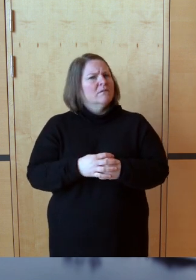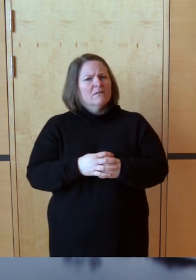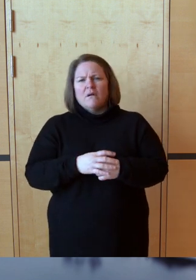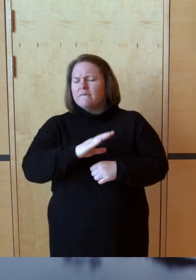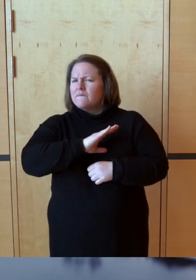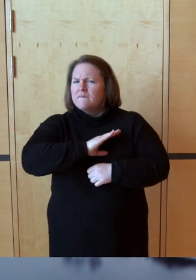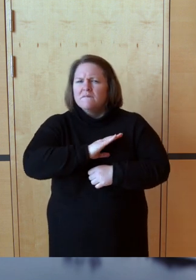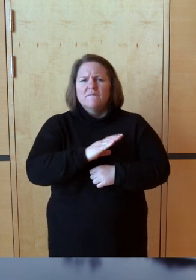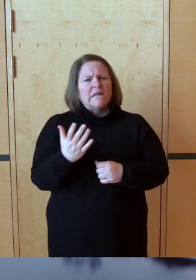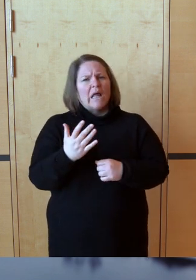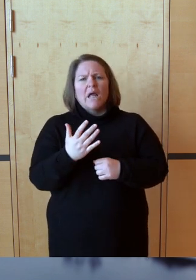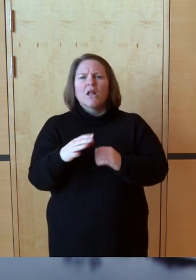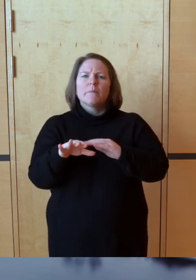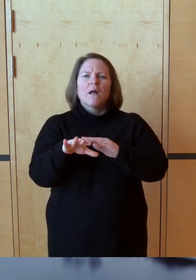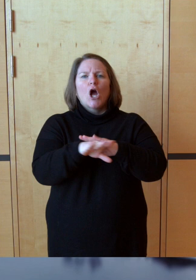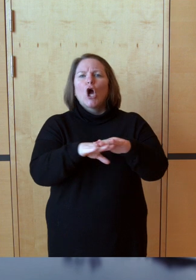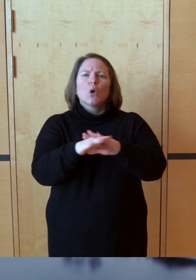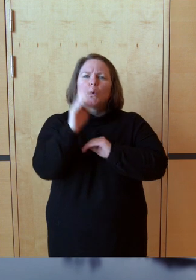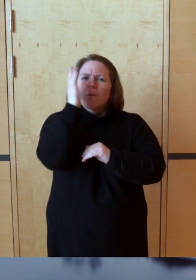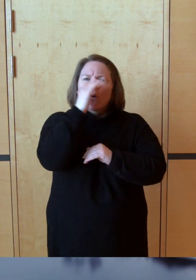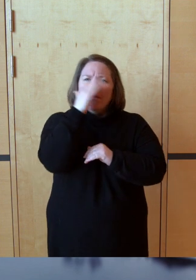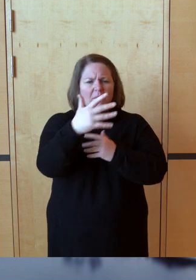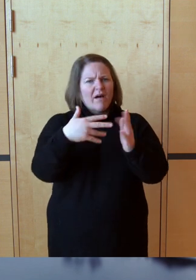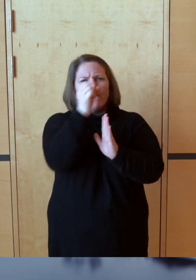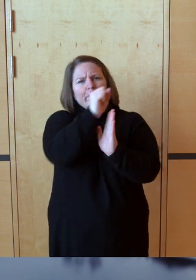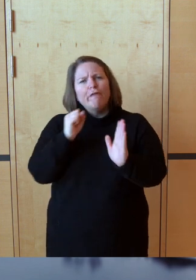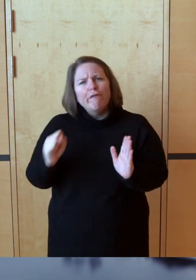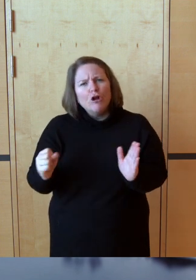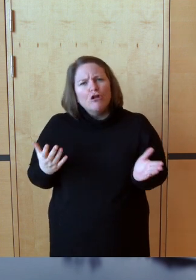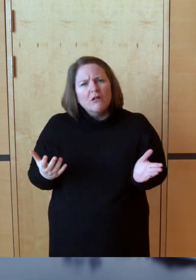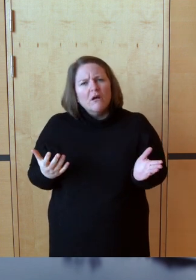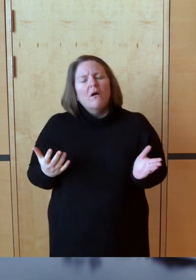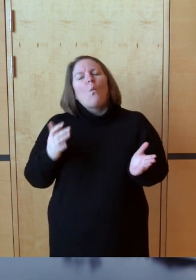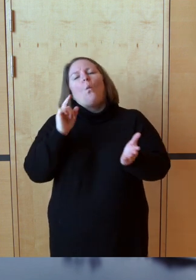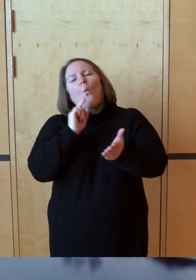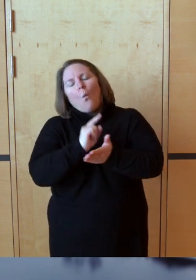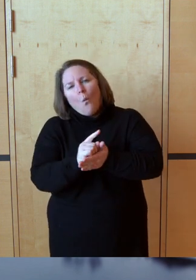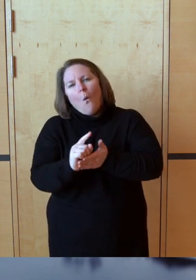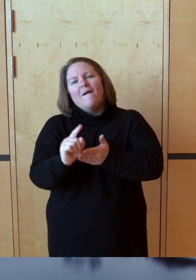Romantik heller som motiverat man gör den här flytten och oftast brukar det ligga någonting sånt till grund